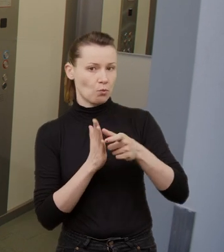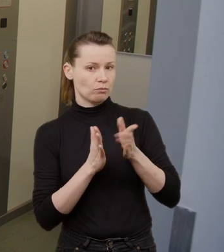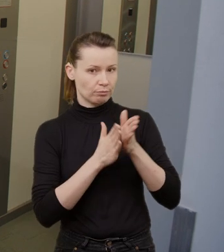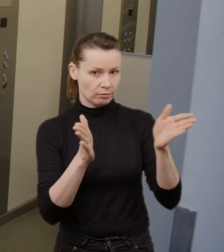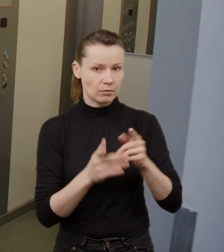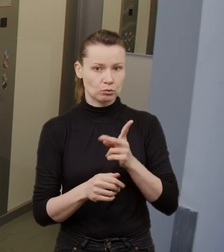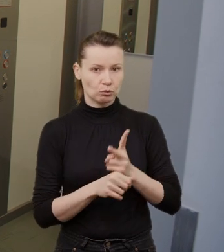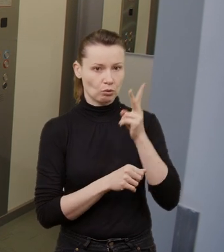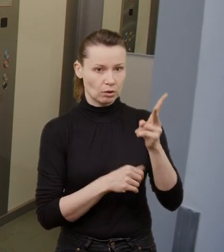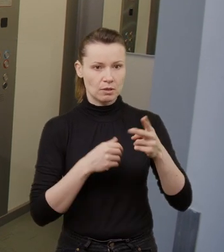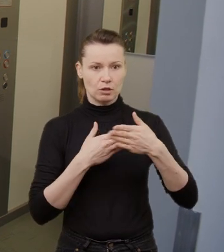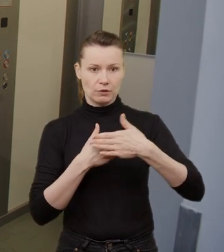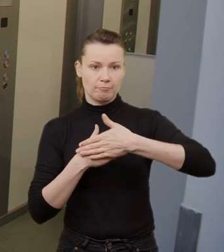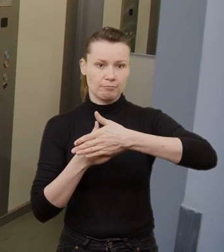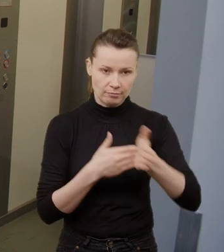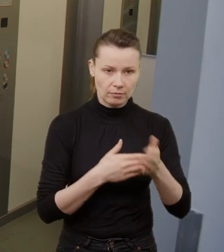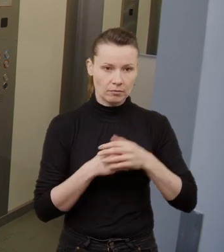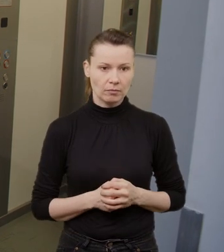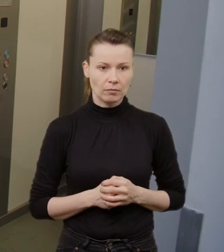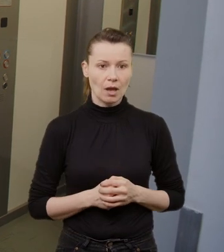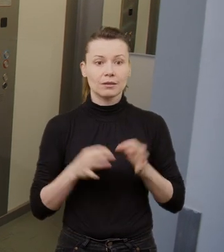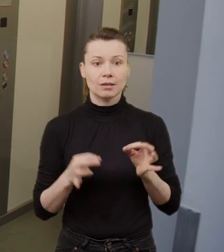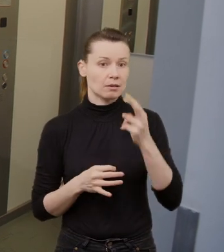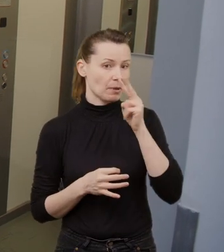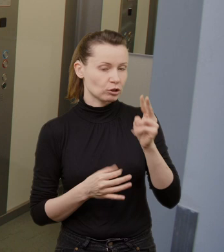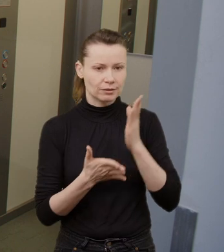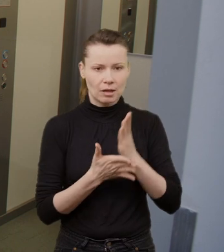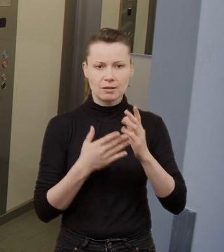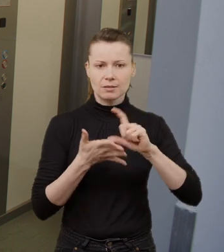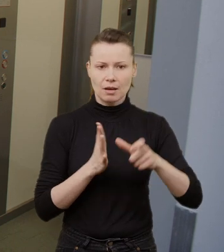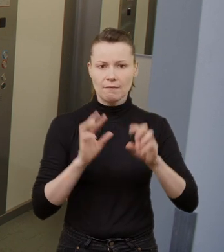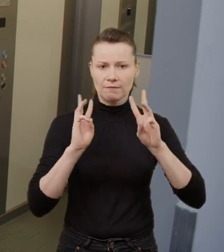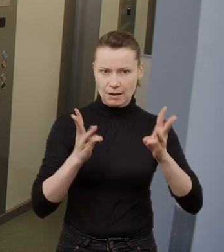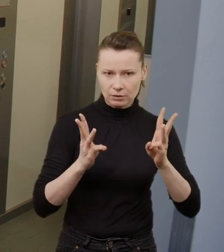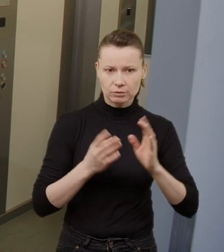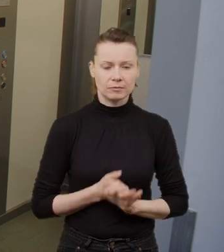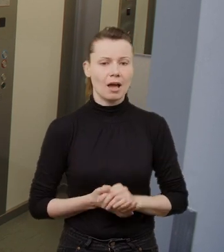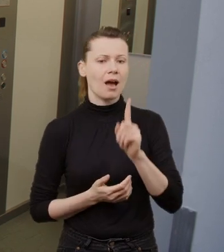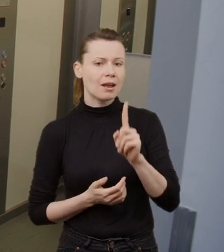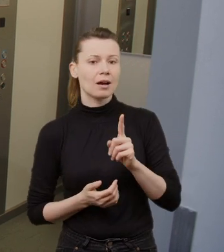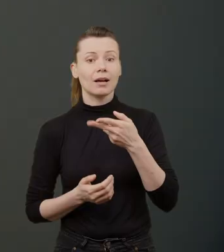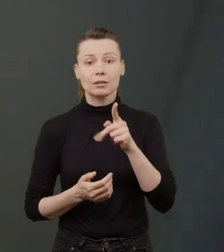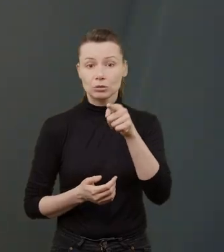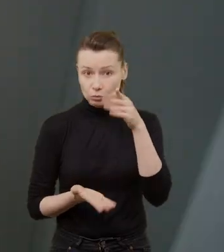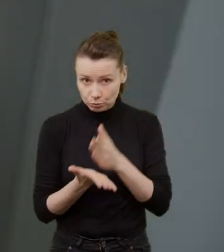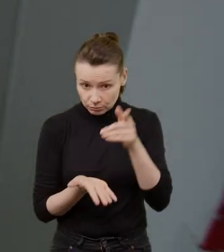Dziś zajrzymy tylko do sali warsztatowej, ale kiedy tu będziesz, nie bój się zaczepiać Dyrektora. Lektor AD: Winda.